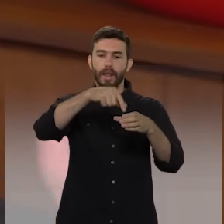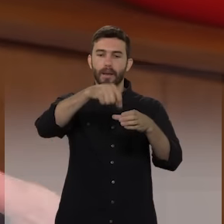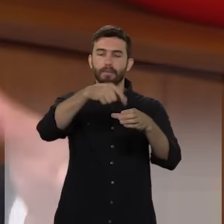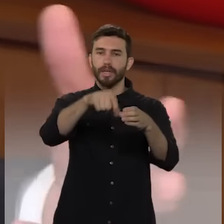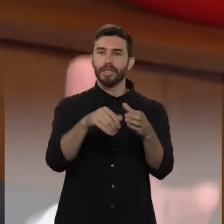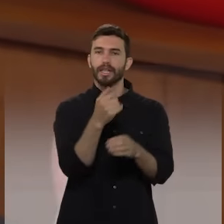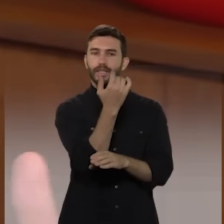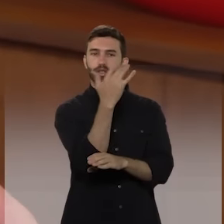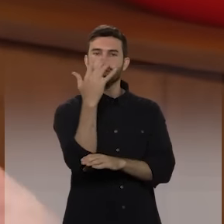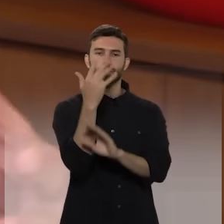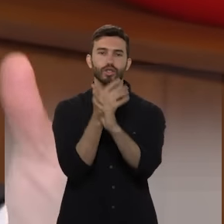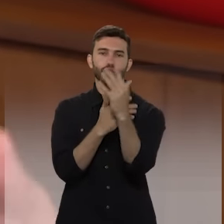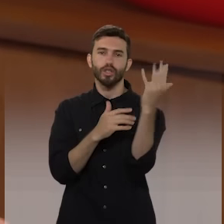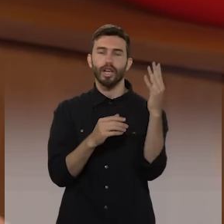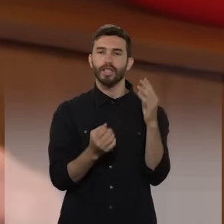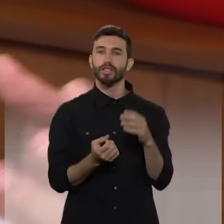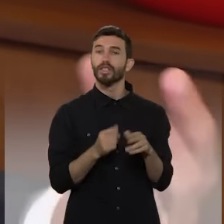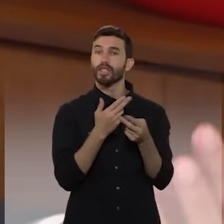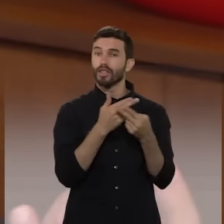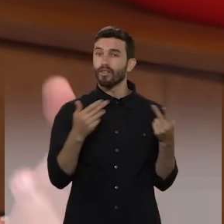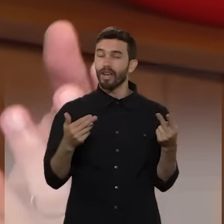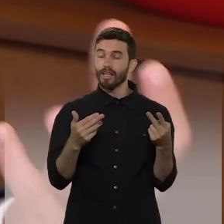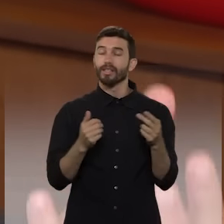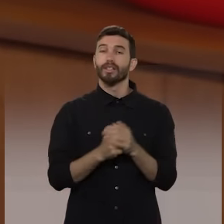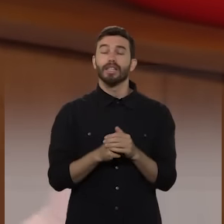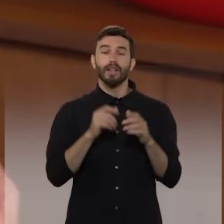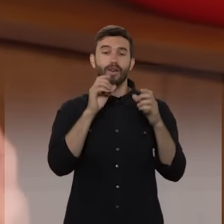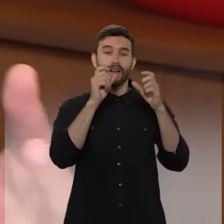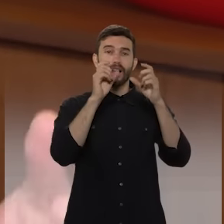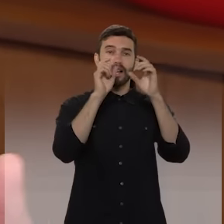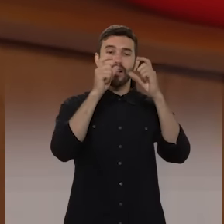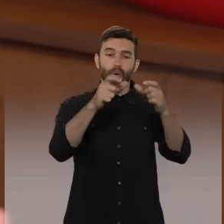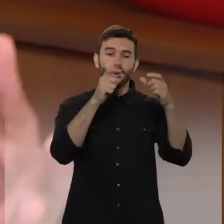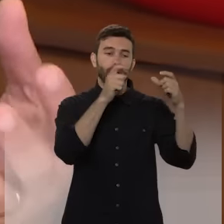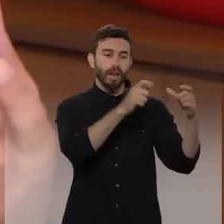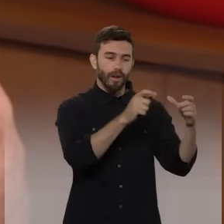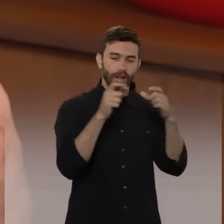que para eles é muito importante. Então, em cada local nós tentamos entender o que